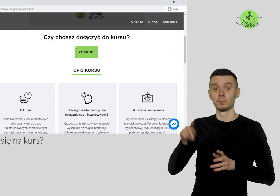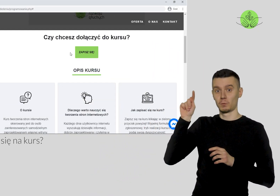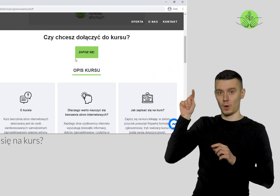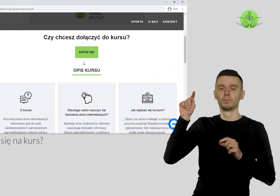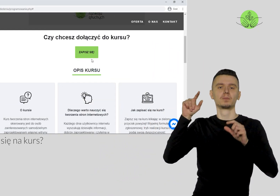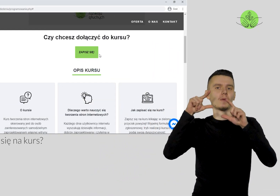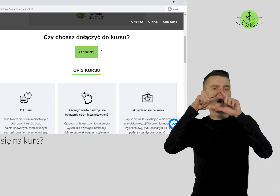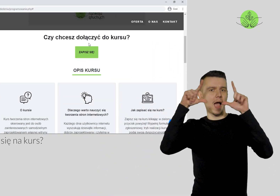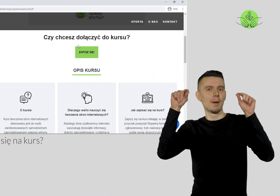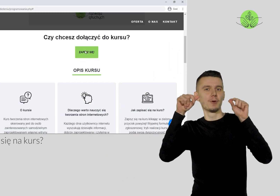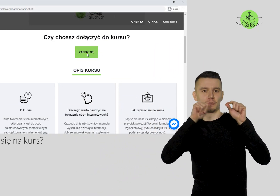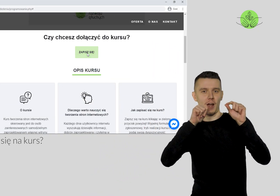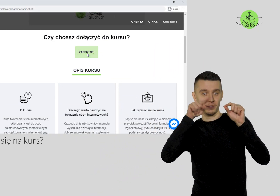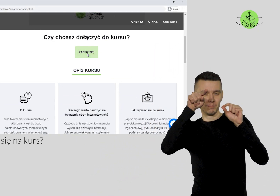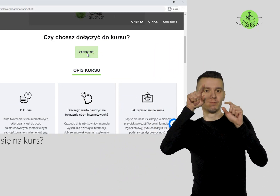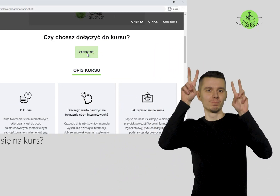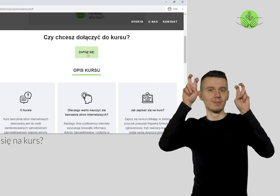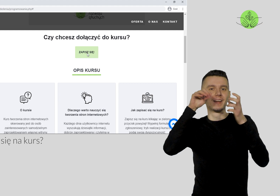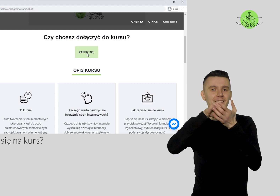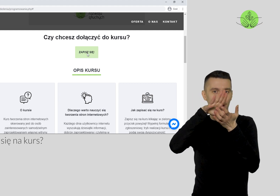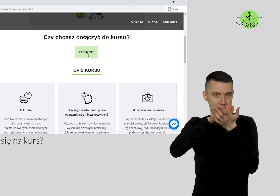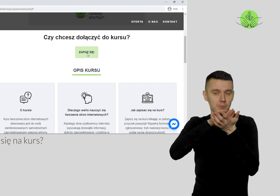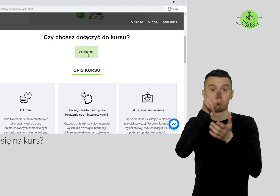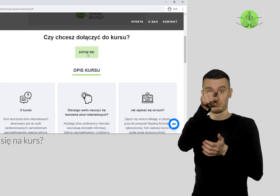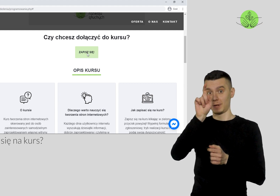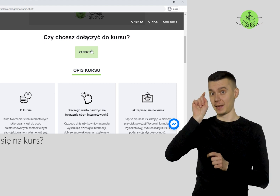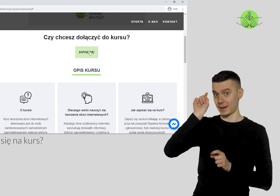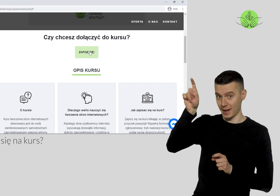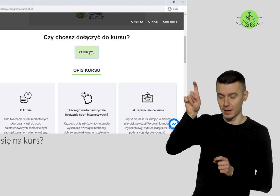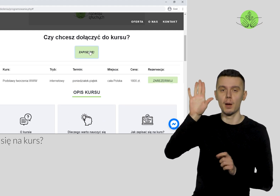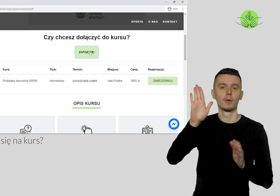Kliknij w zielony przycisk "Zapisz się!".